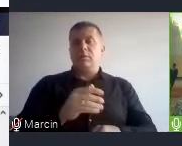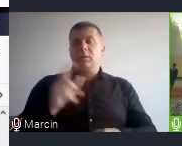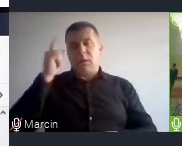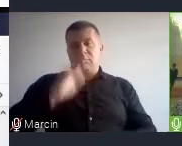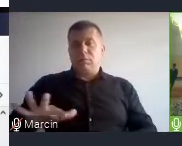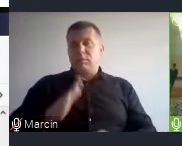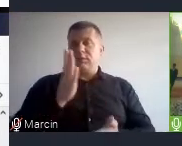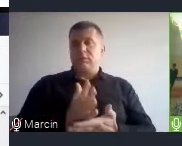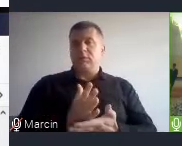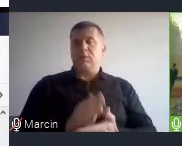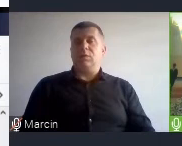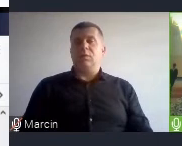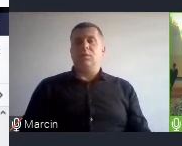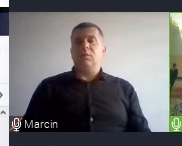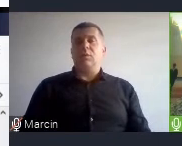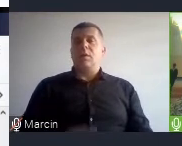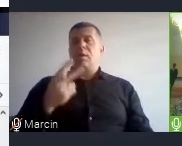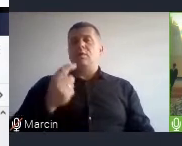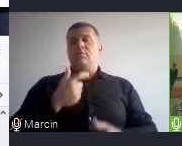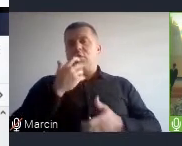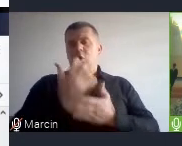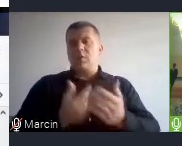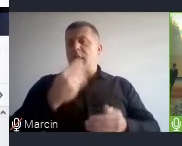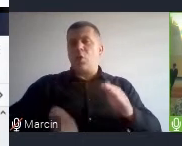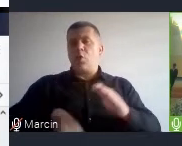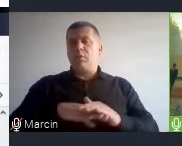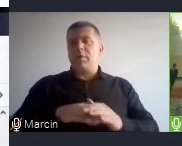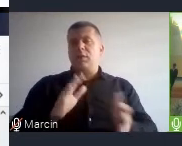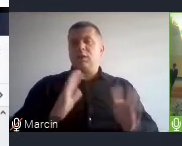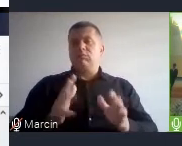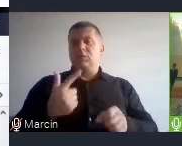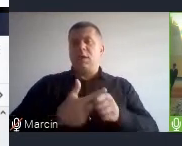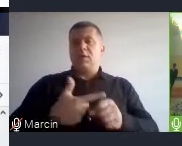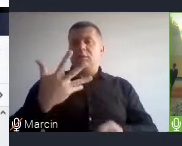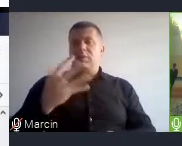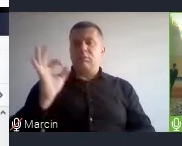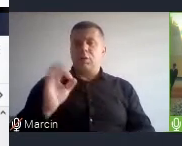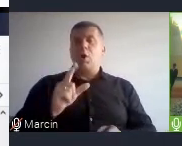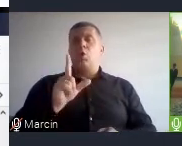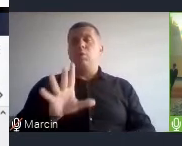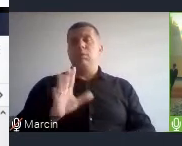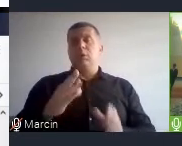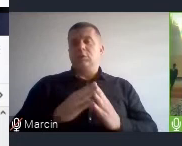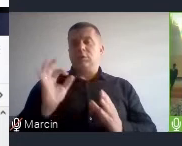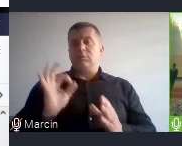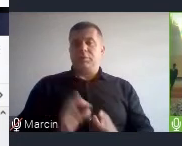stosowane w nieuprawniony sposób to również korekty 25% lub 10%.